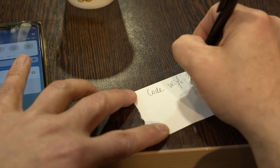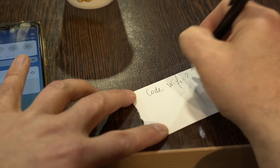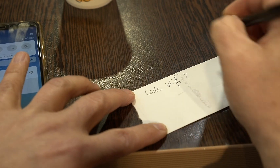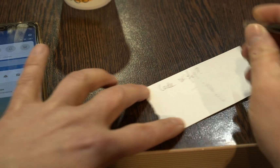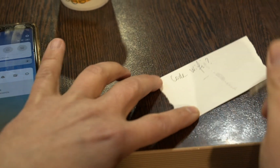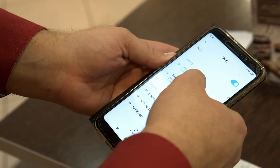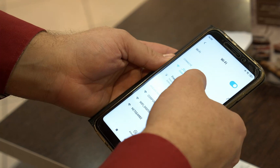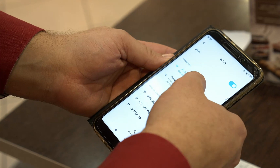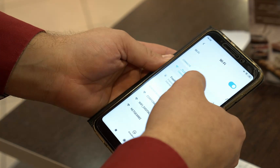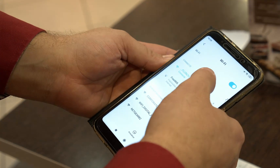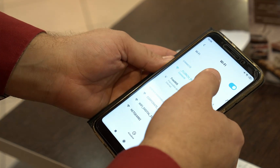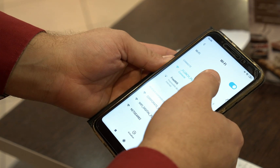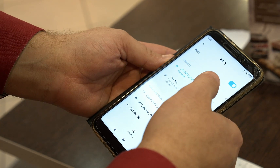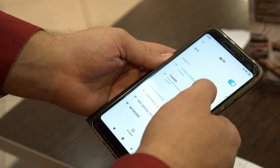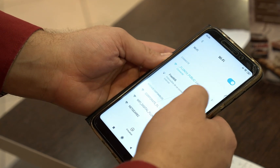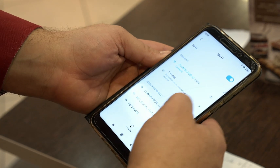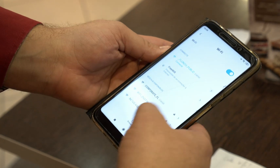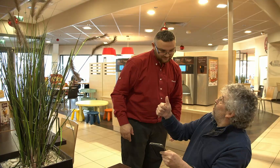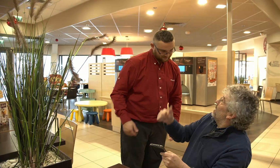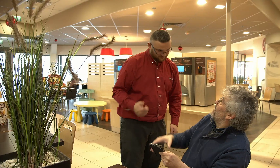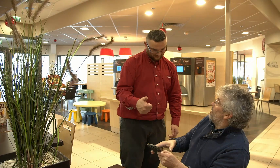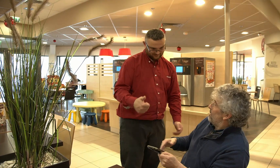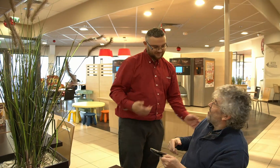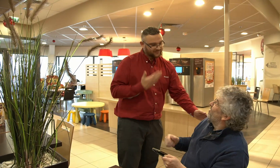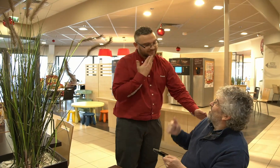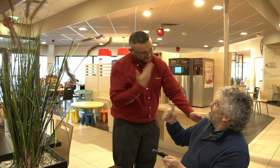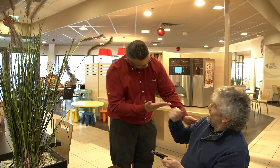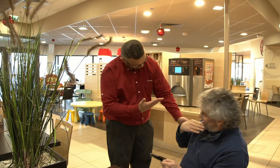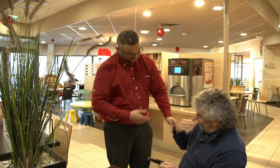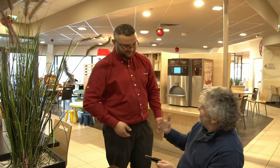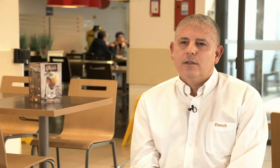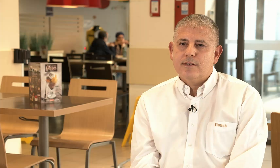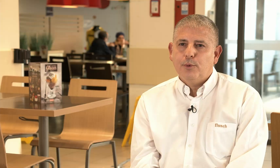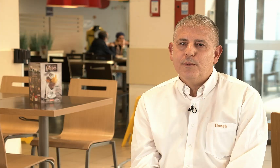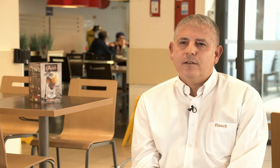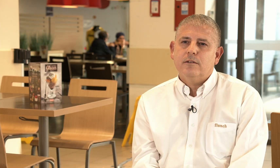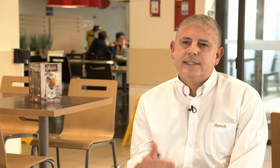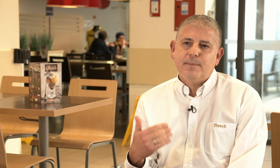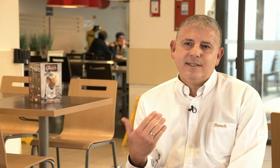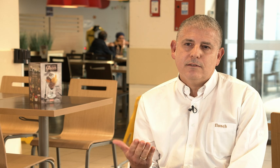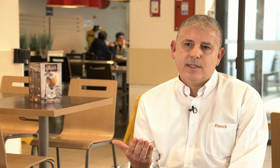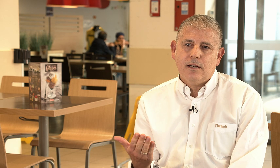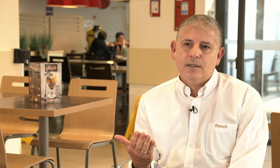comment on dit Bonjour, merci, ça va, en langue des signes. C’est très sympa de bavarder avec eux. Dans un premier temps quand il est parti en salle,